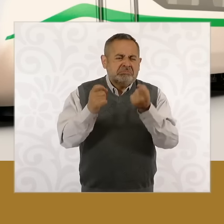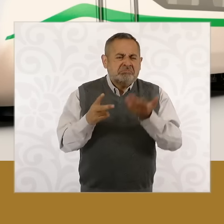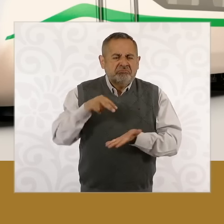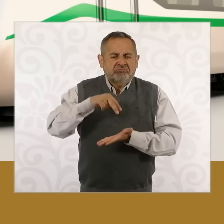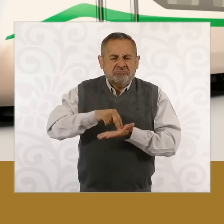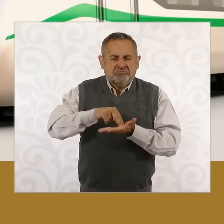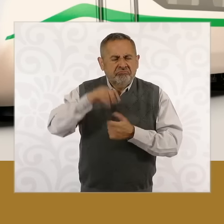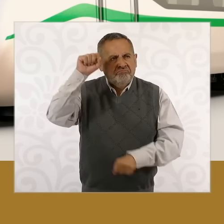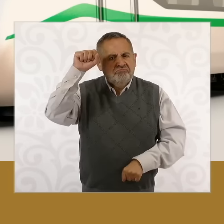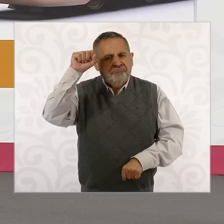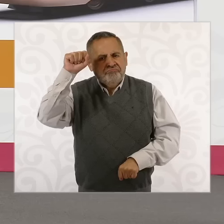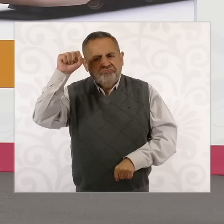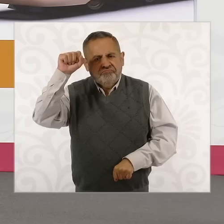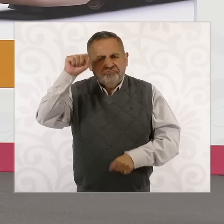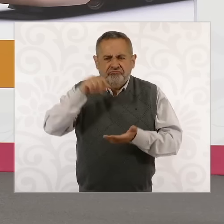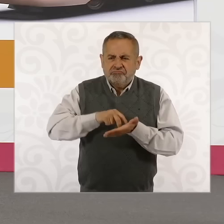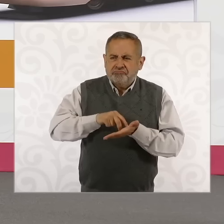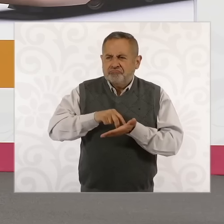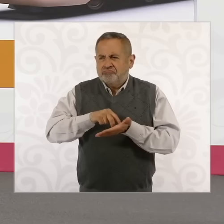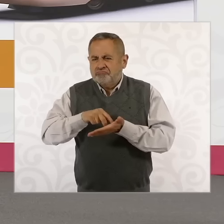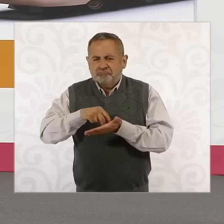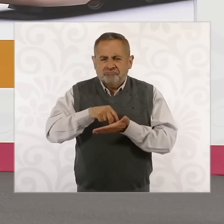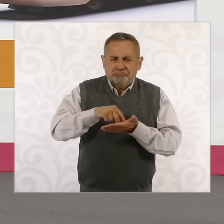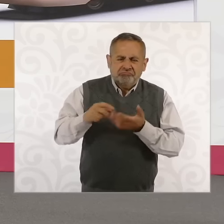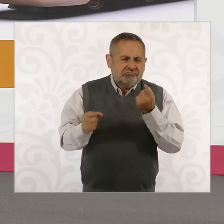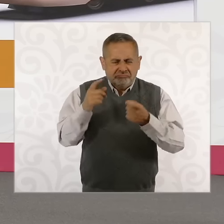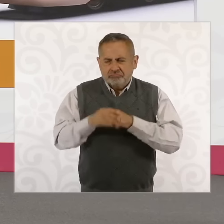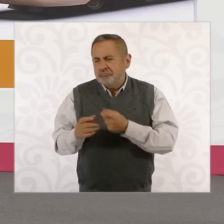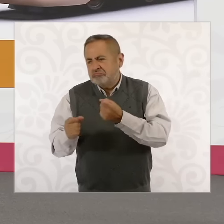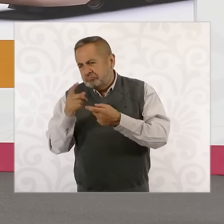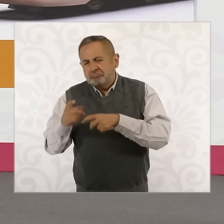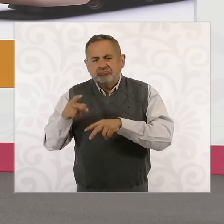tren con accesibilidad universal, con accesos a nivel y asientos eh prioritarios, por supuesto,